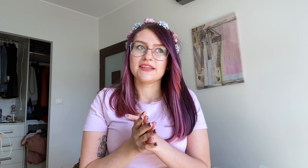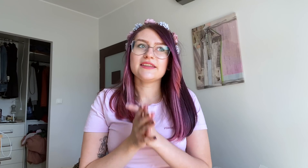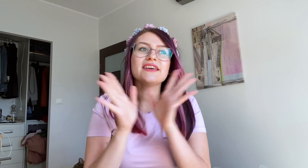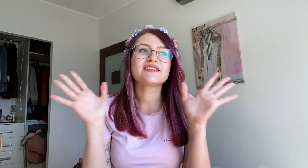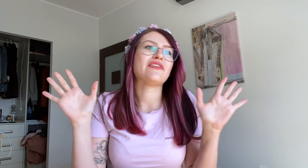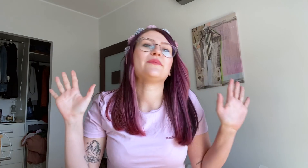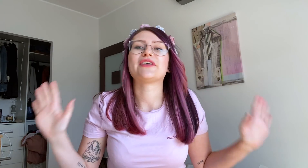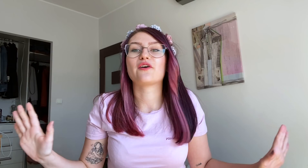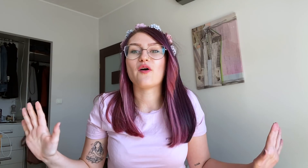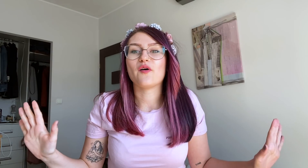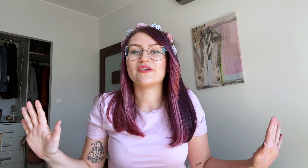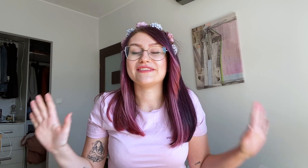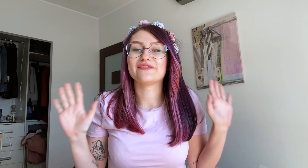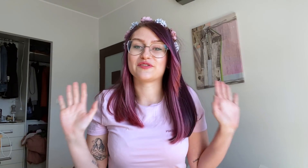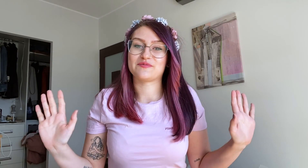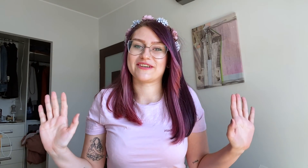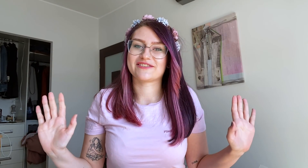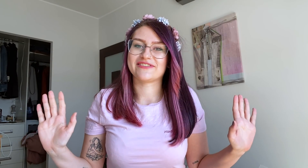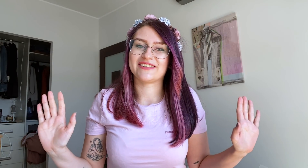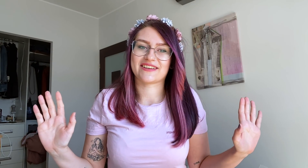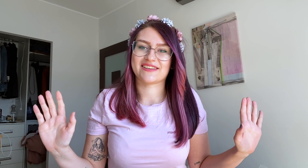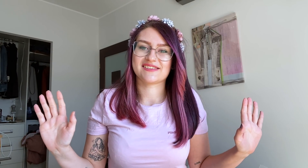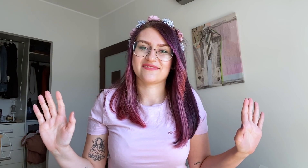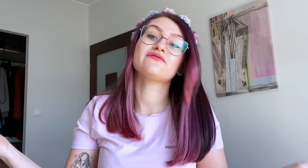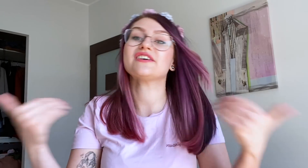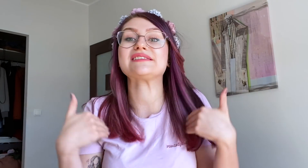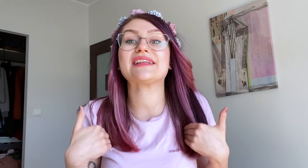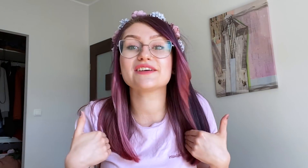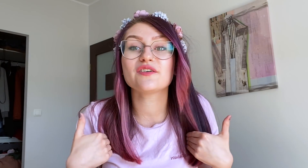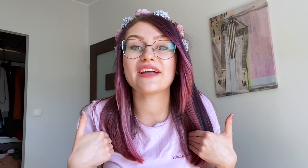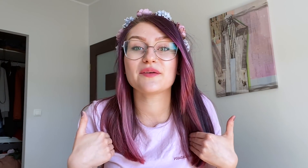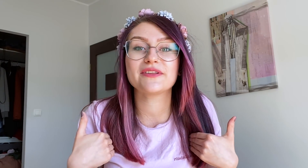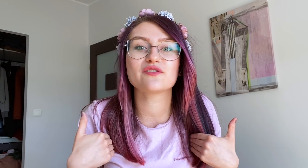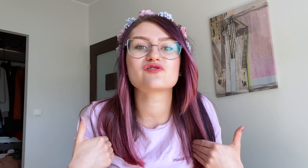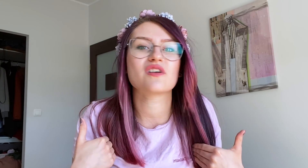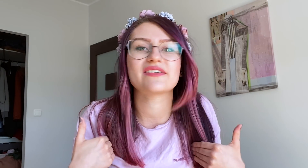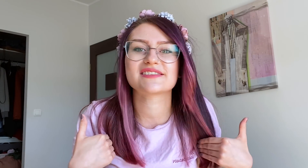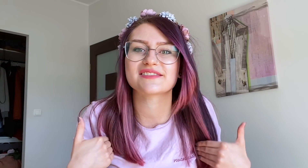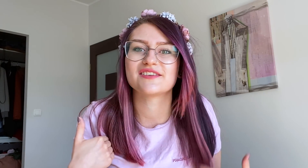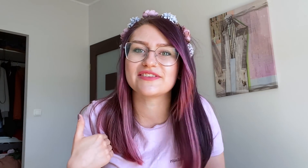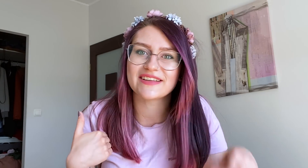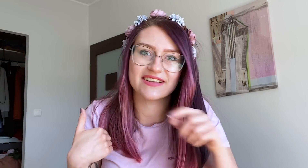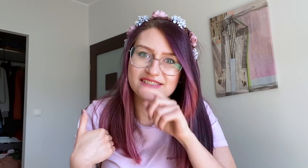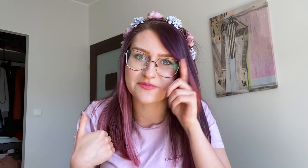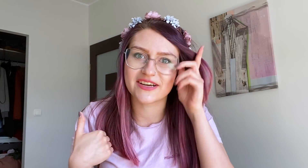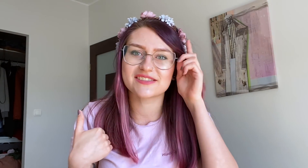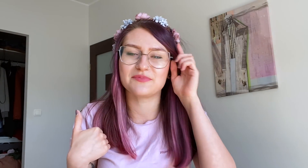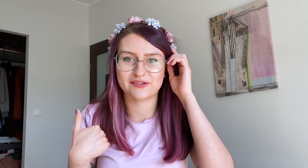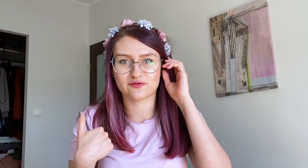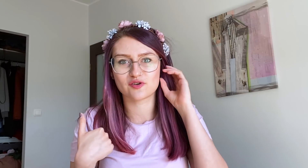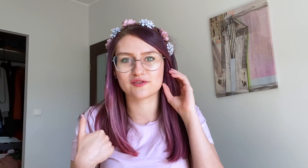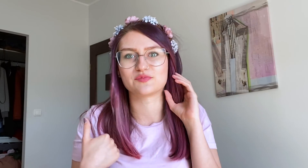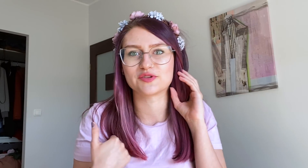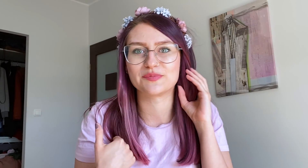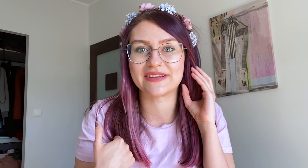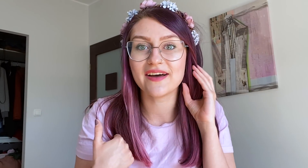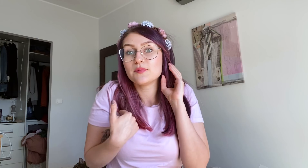Nikt Wam tego nie wytłumaczy w internecie. Właśnie dlatego ja nie będę uczyła Was w internecie migać. Bardzo dużo osób o to pyta.